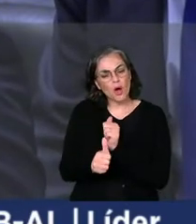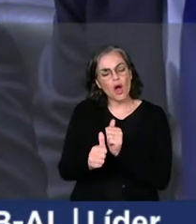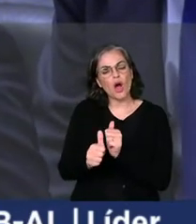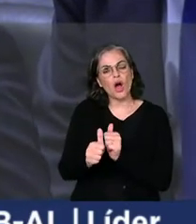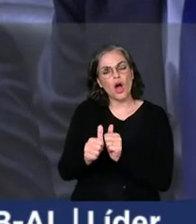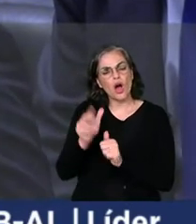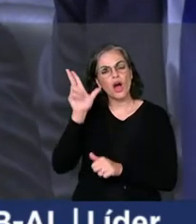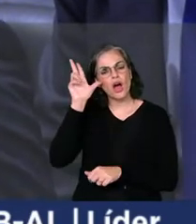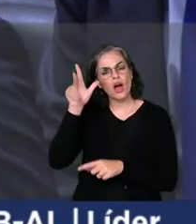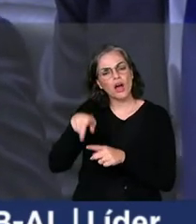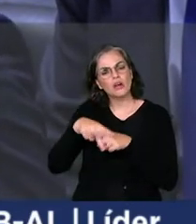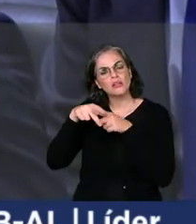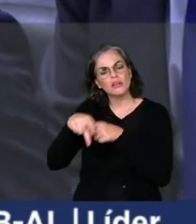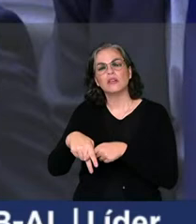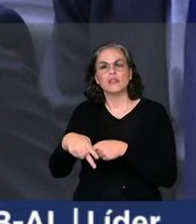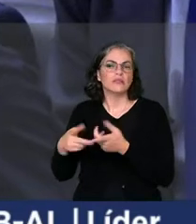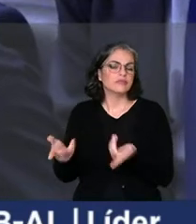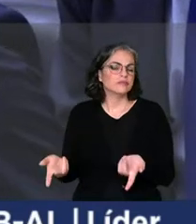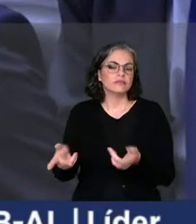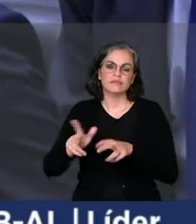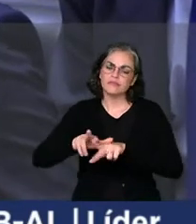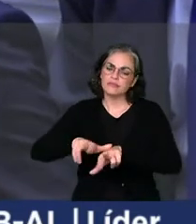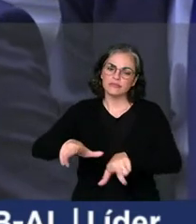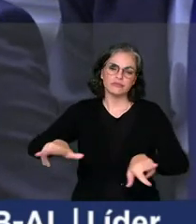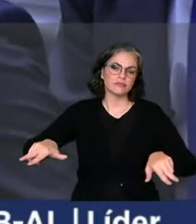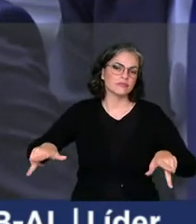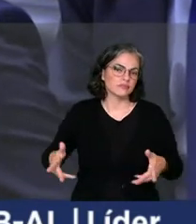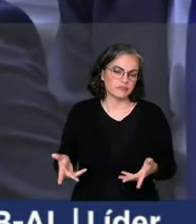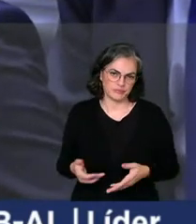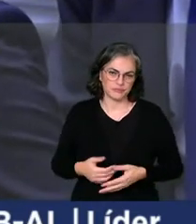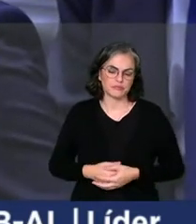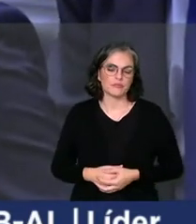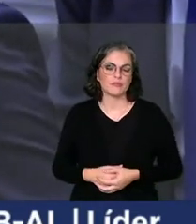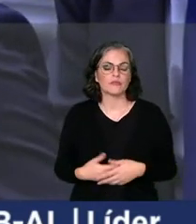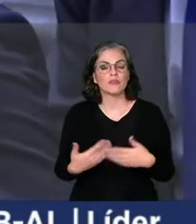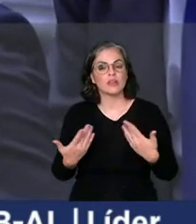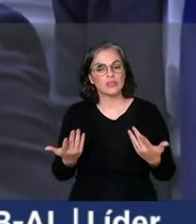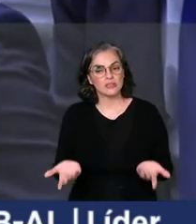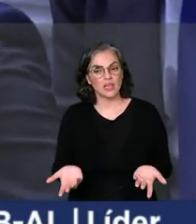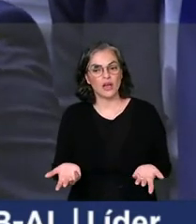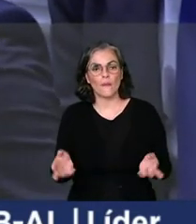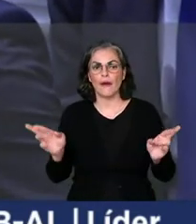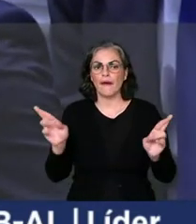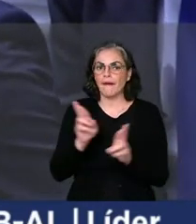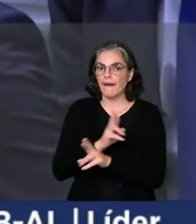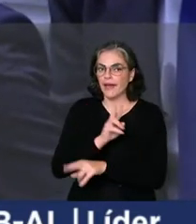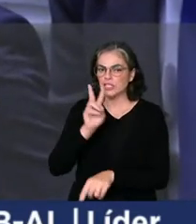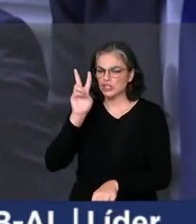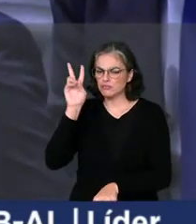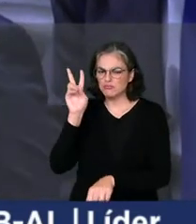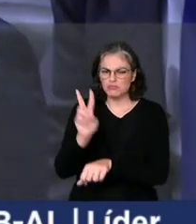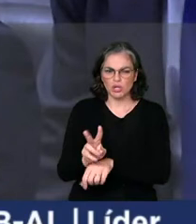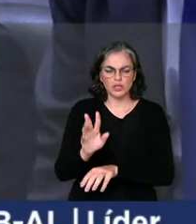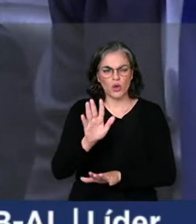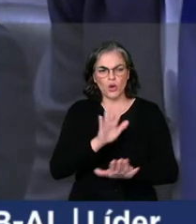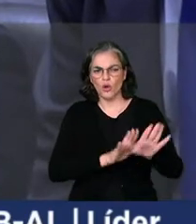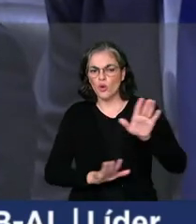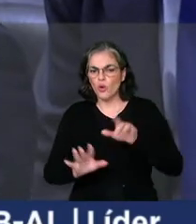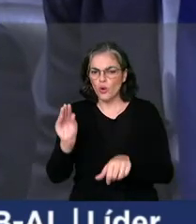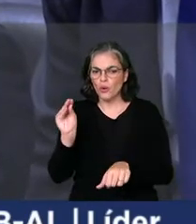FORMA PROFUNDA DOS ESPORTES ECOS ENTRES A EXEMPLO DE VAQUEJADA, TAMBOR, BALIZA. A REDE DE PROTEÇÃO E CUIDADOS